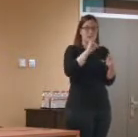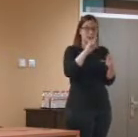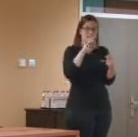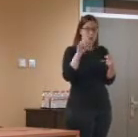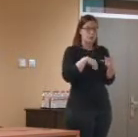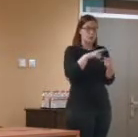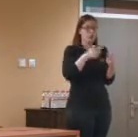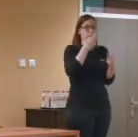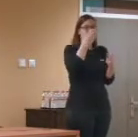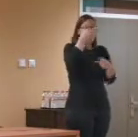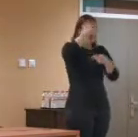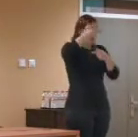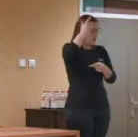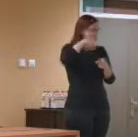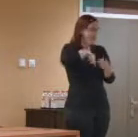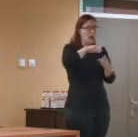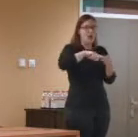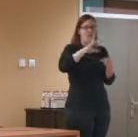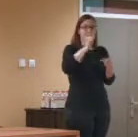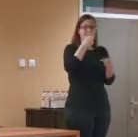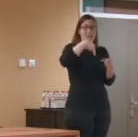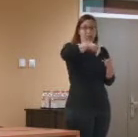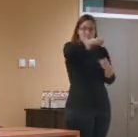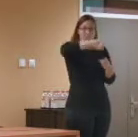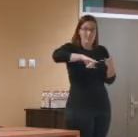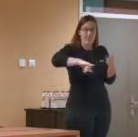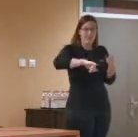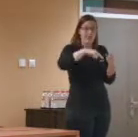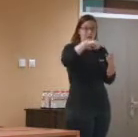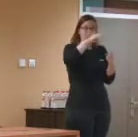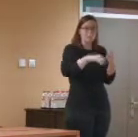el caso de Vicente Sanz, que recordaréis que fue premiado después de hacerle dimitir y